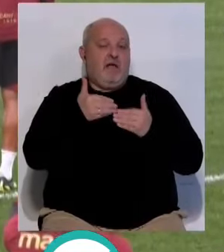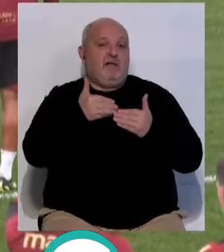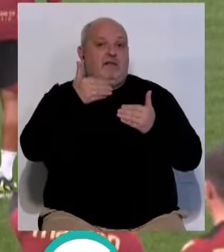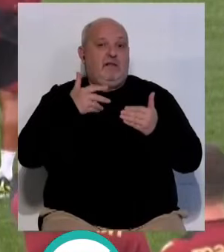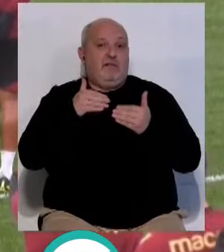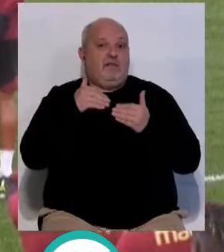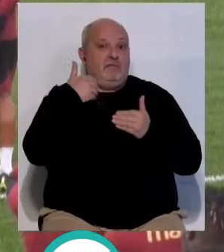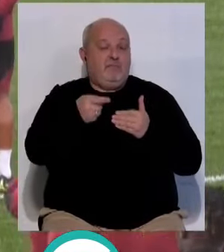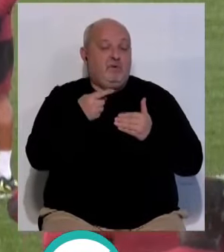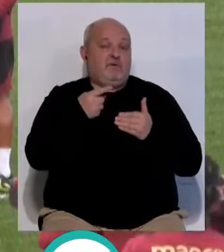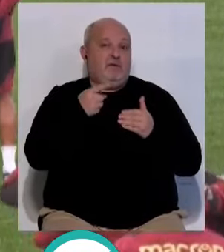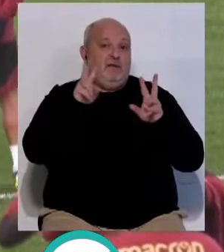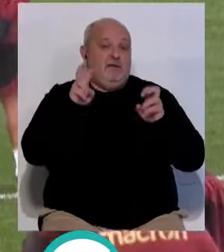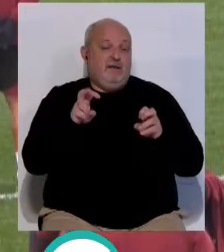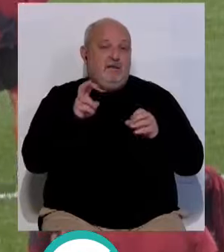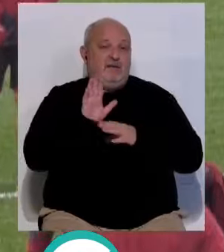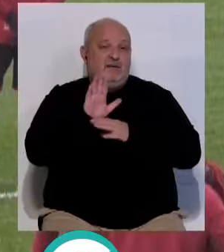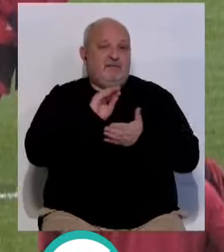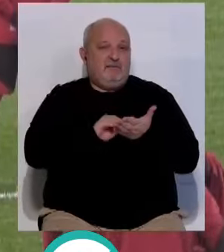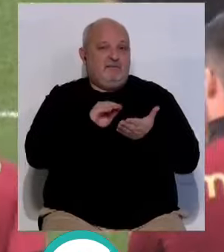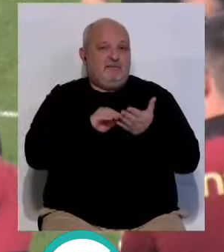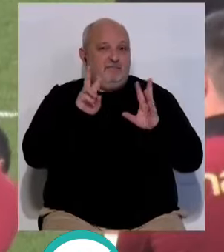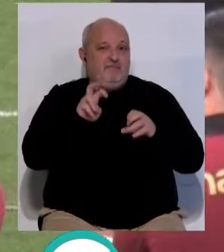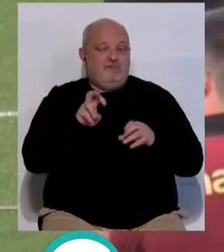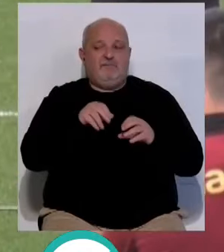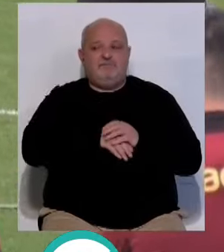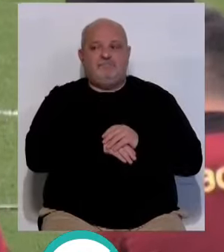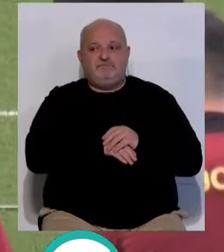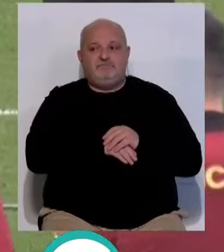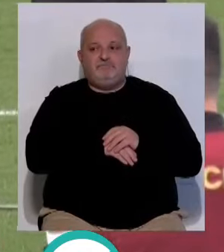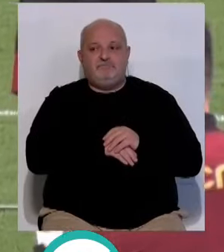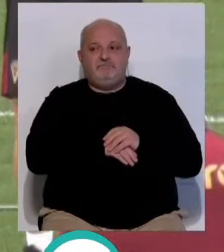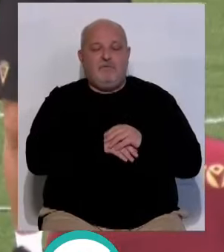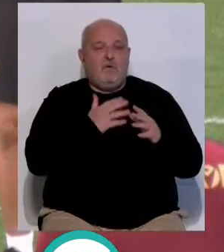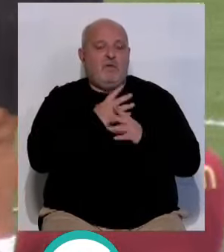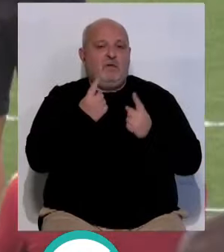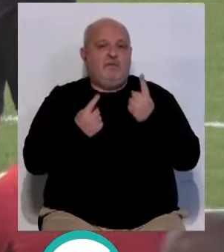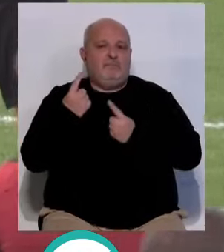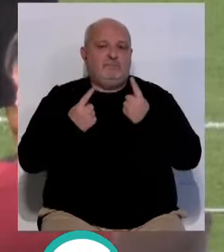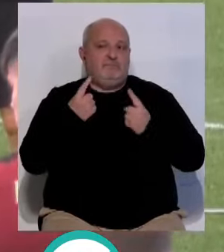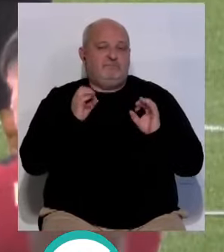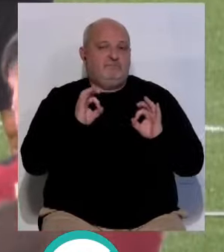la comparecencia de prensa previa también a al choque Pues los jugadores como vengo insistiendo